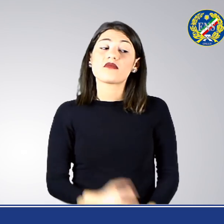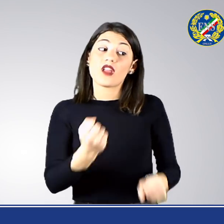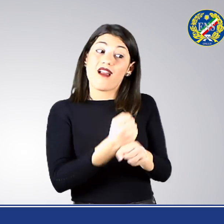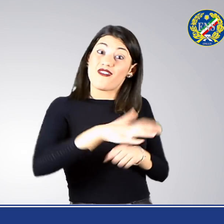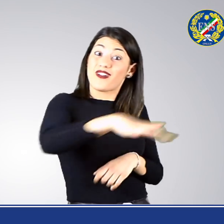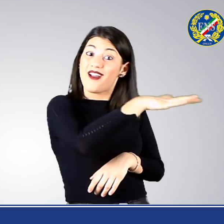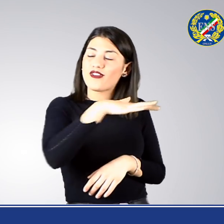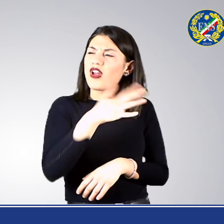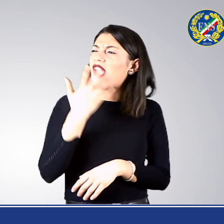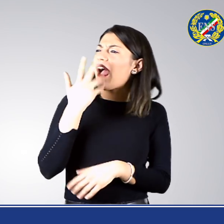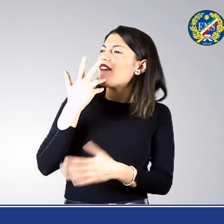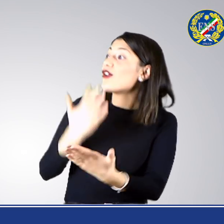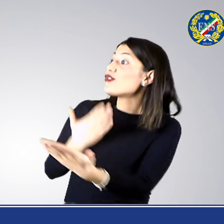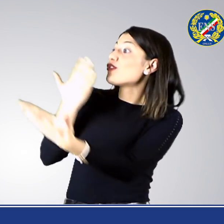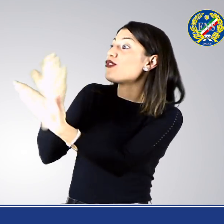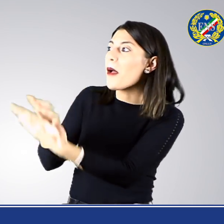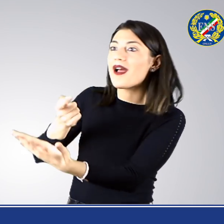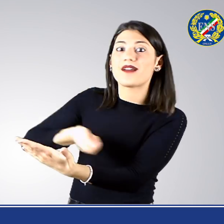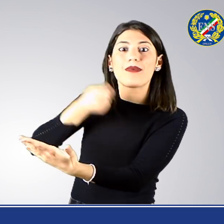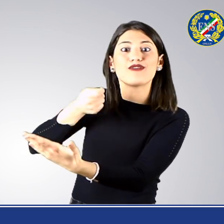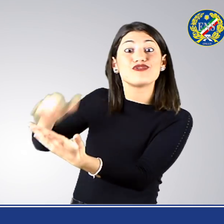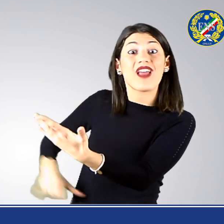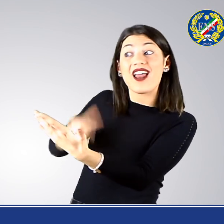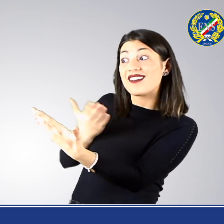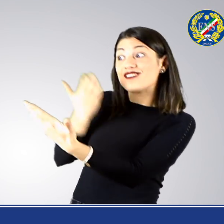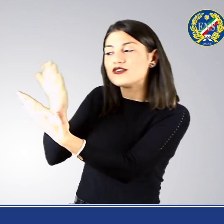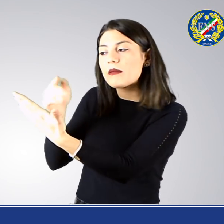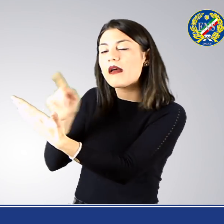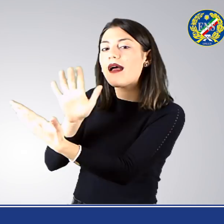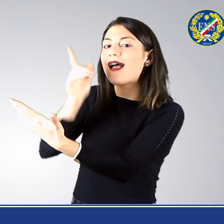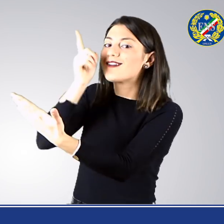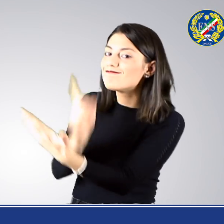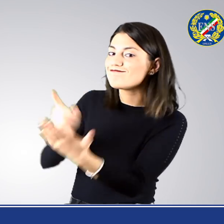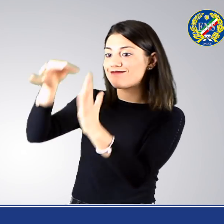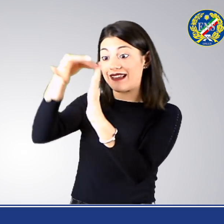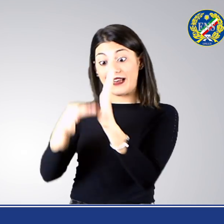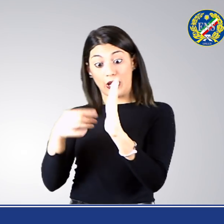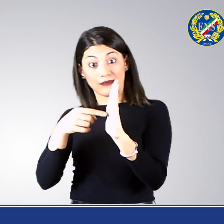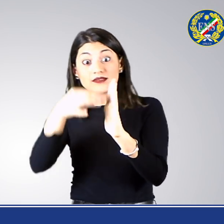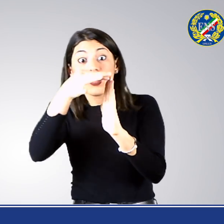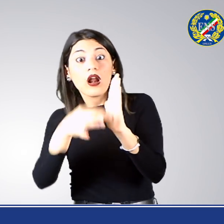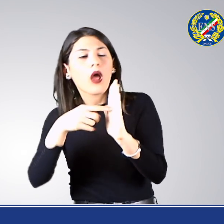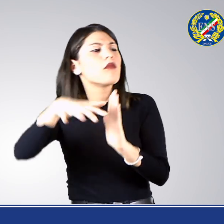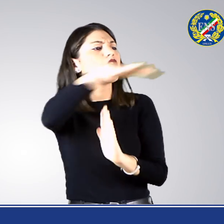I lavoratori che hanno i requisiti per richiedere l’Anticipo Pensionistico “APe Sociale 2018”